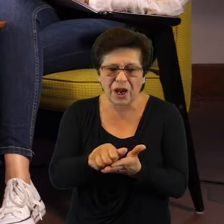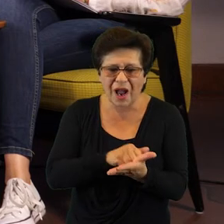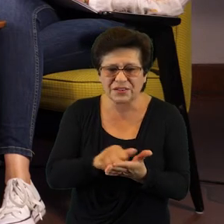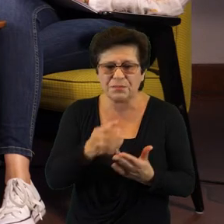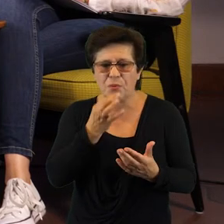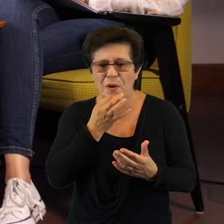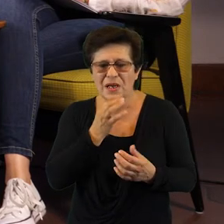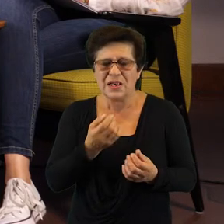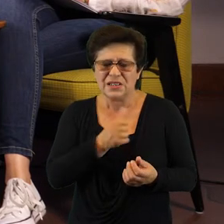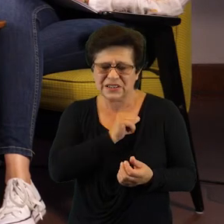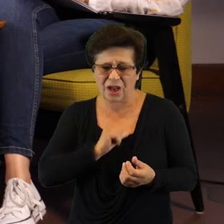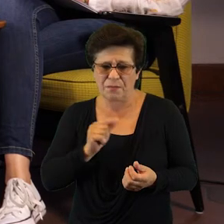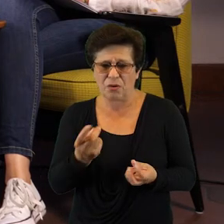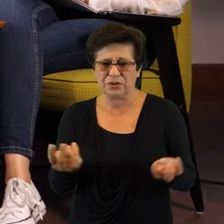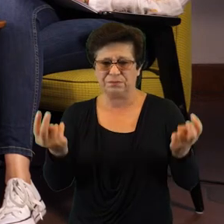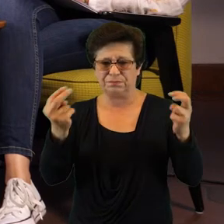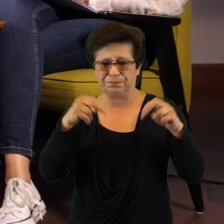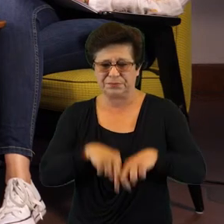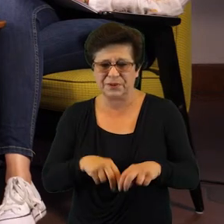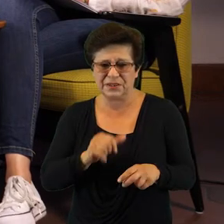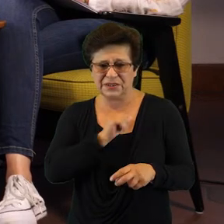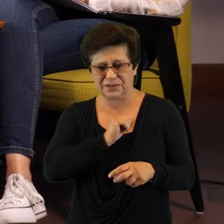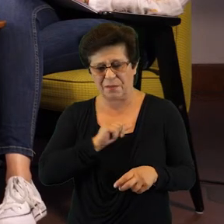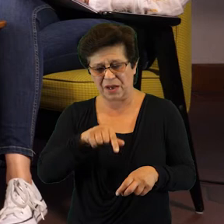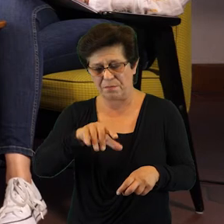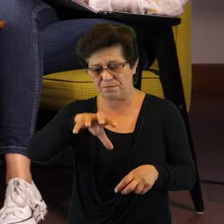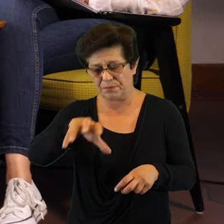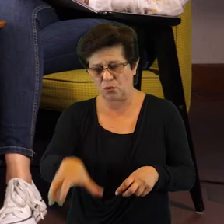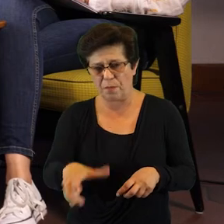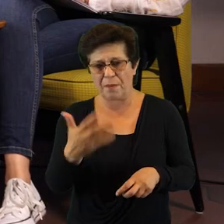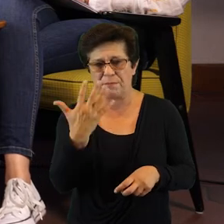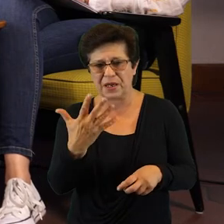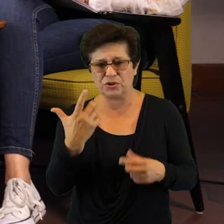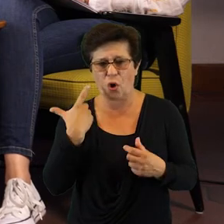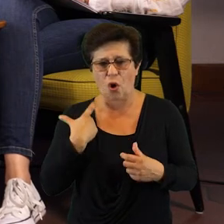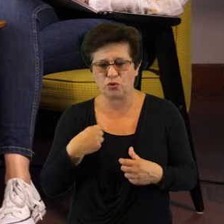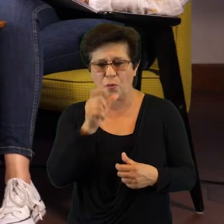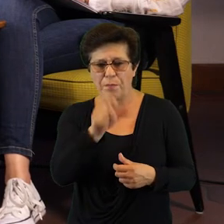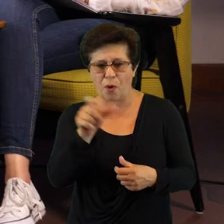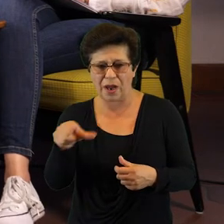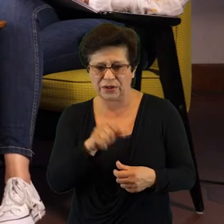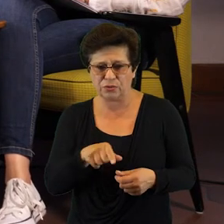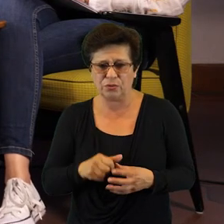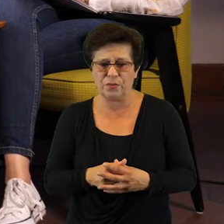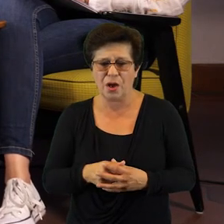Pomysłodawcą kawiarni Pikador, która powstała właściwe tuż po odzyskaniu niepodległości